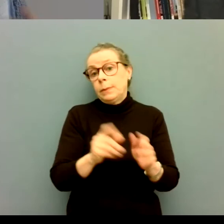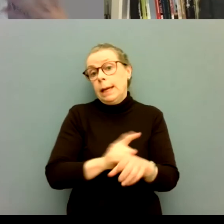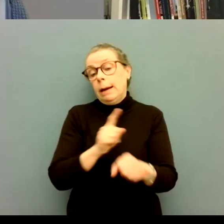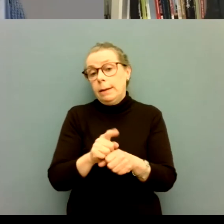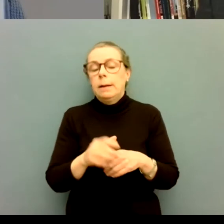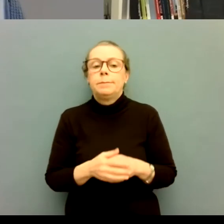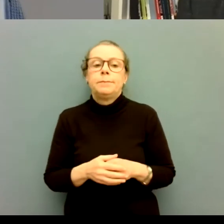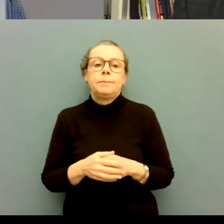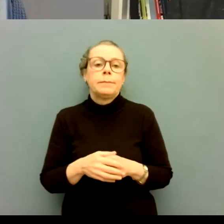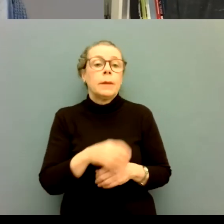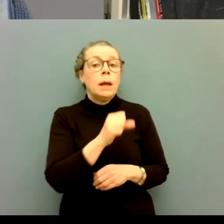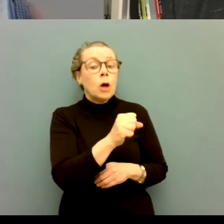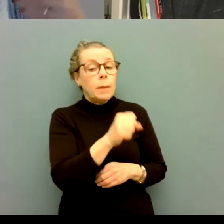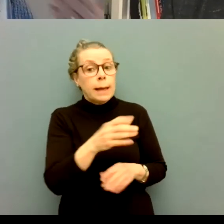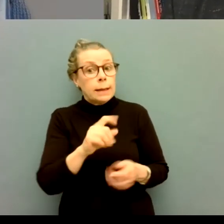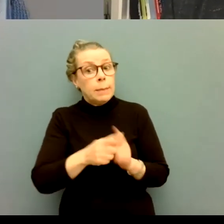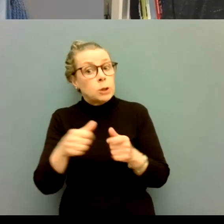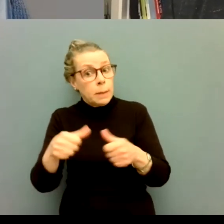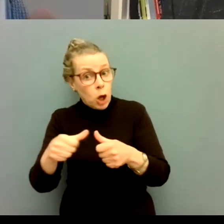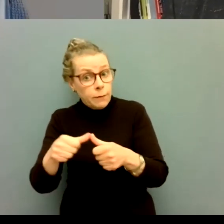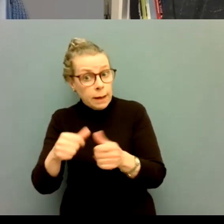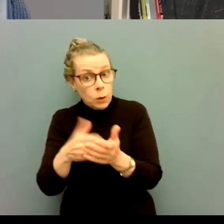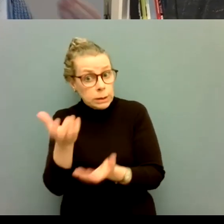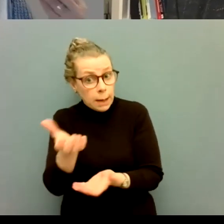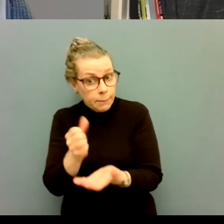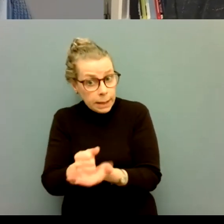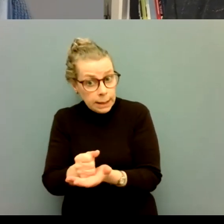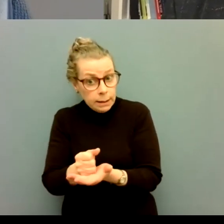Kan man se det som löfte från Centerpartiet, att hamnar-